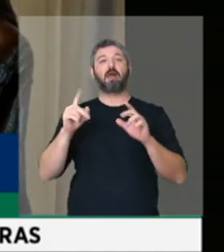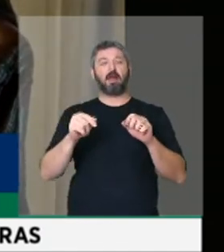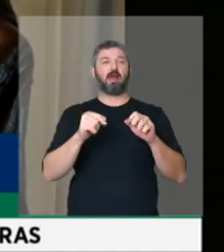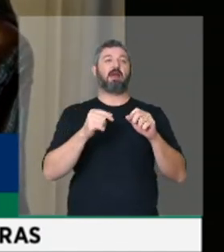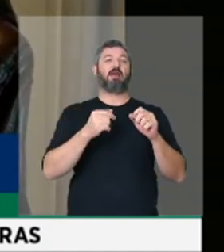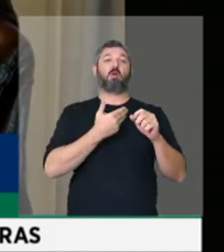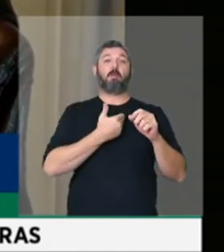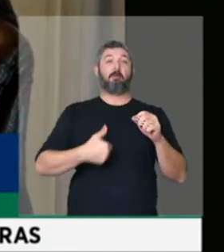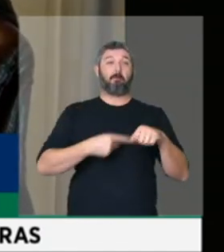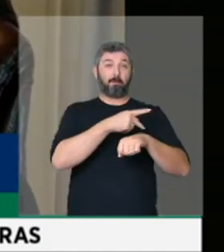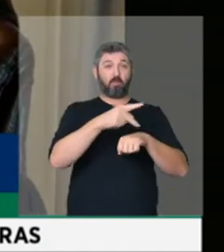DA... ELETROBRAS, ESTÃO... SUBINDO CERCA DE 4% E DURANTE